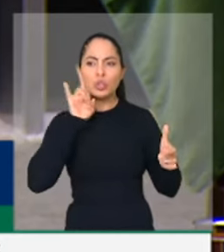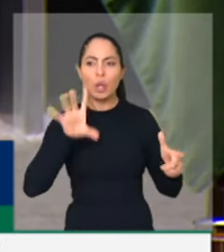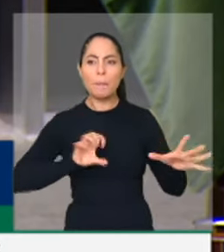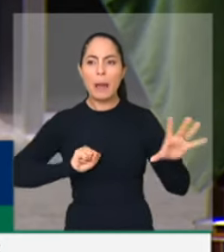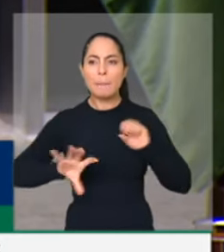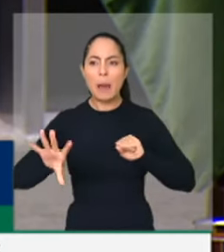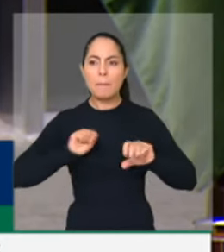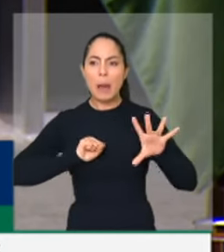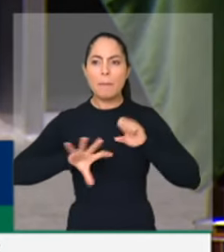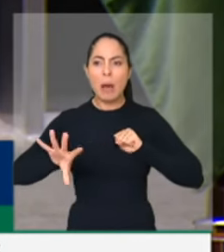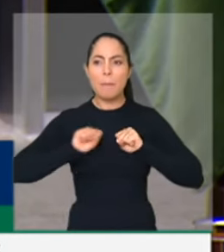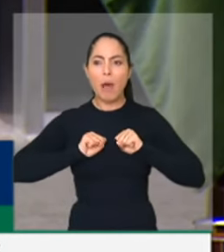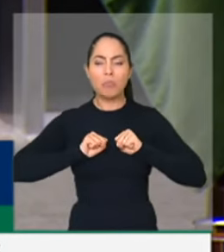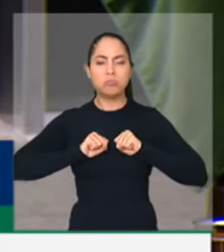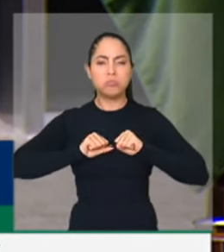INFECTADOS E COM OS HOSPITAIS SUPERLOTADOS MEDIDAS COMO ESSA